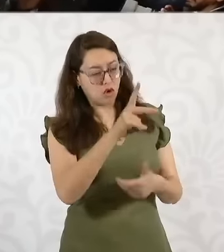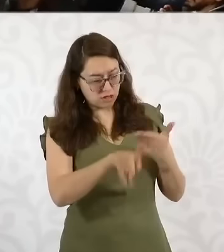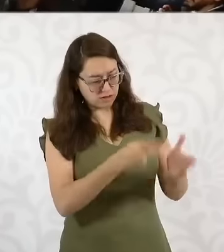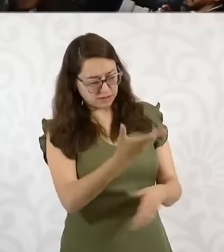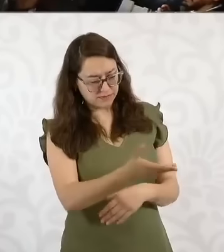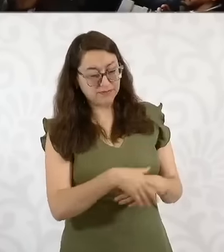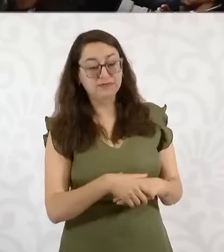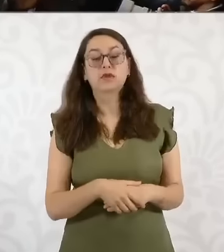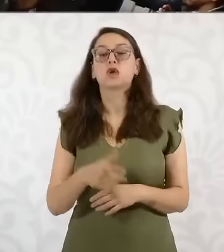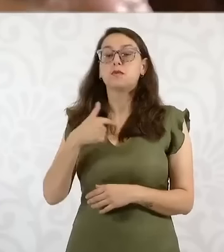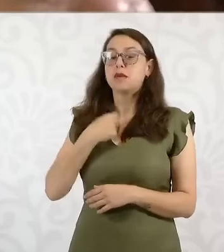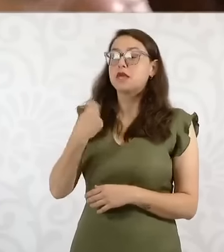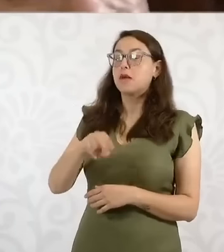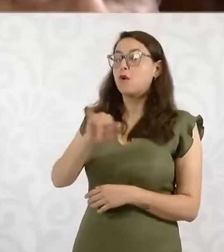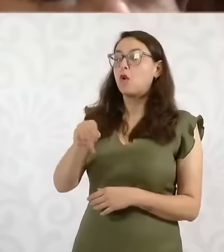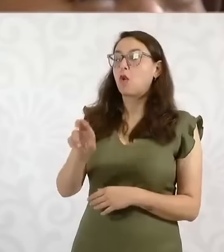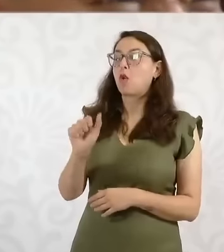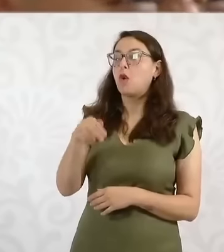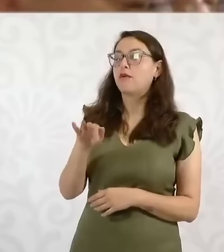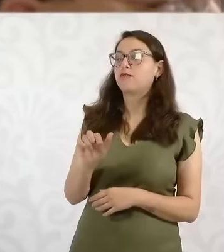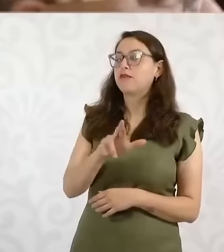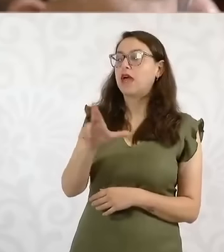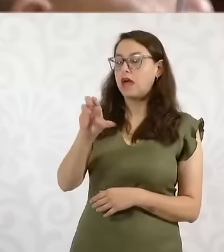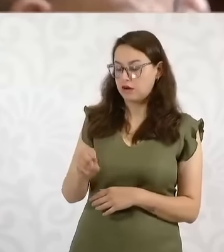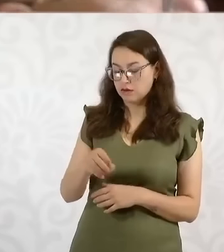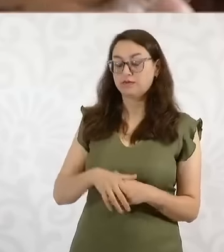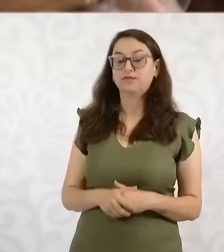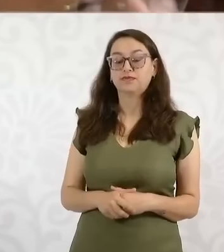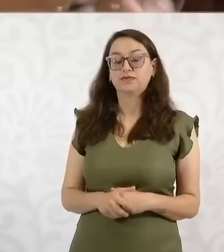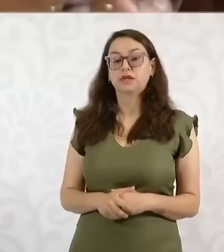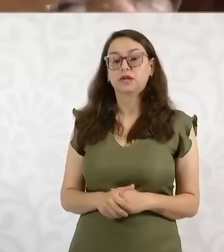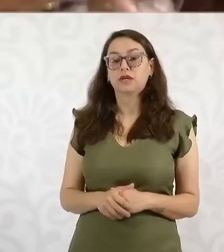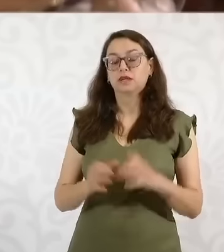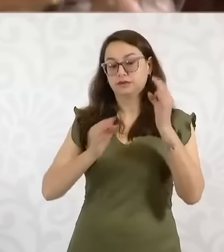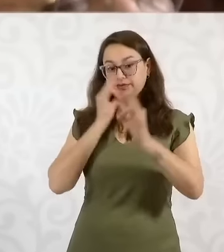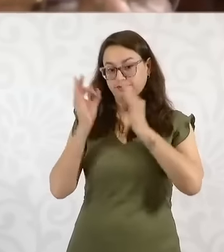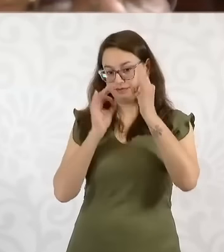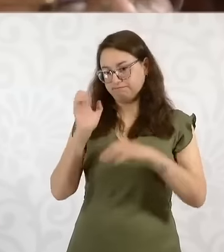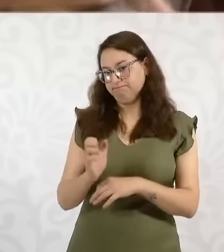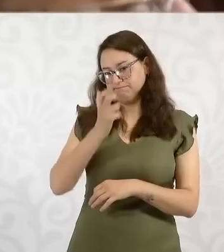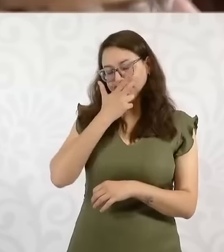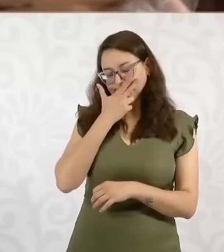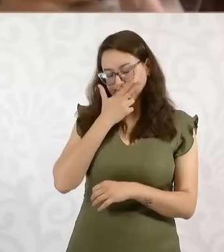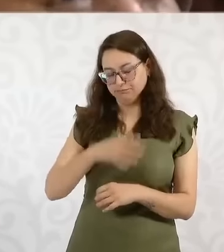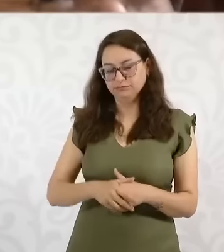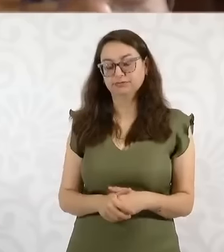a Juan Fierro del periódico tiempo.com.mx y puentelire.mx de Chihuahua. La primer pregunta